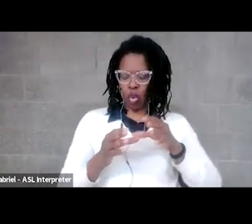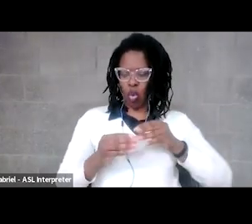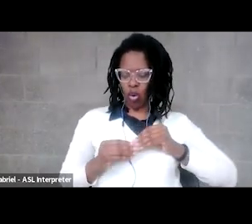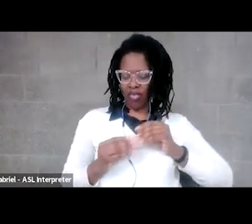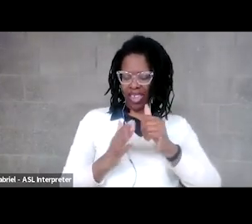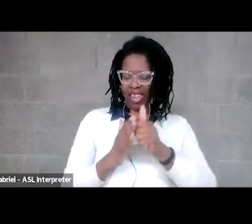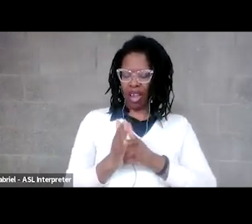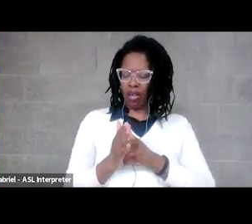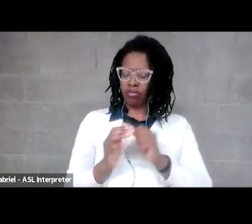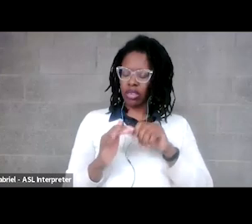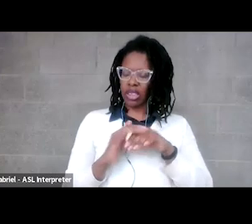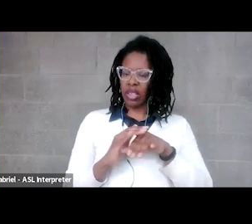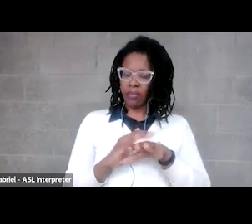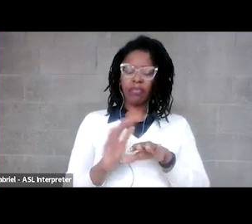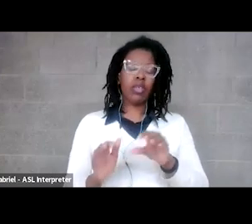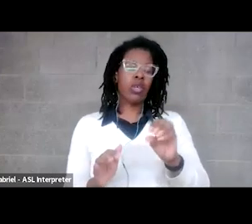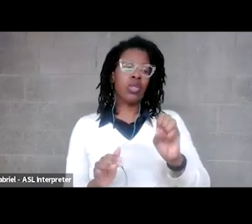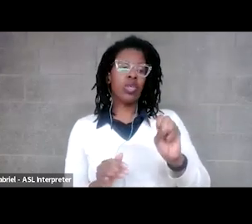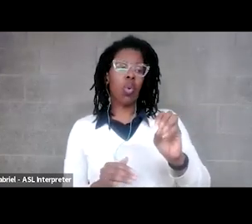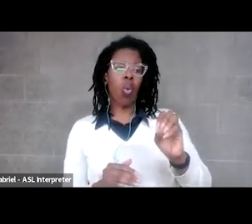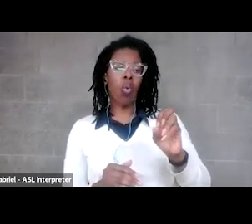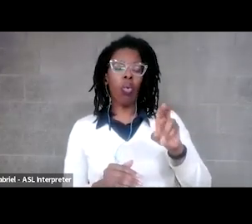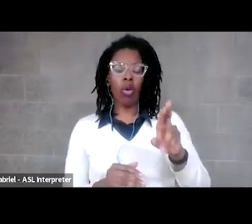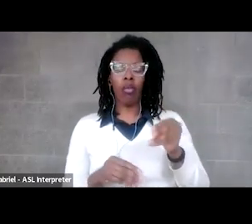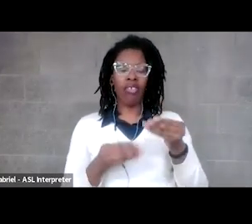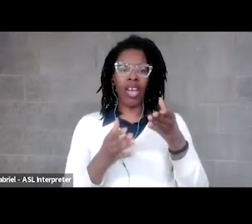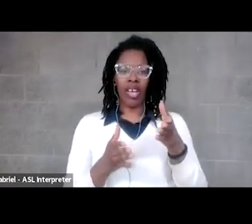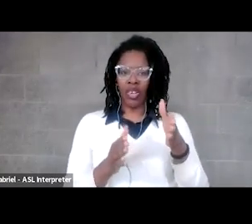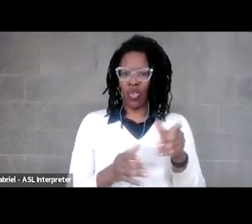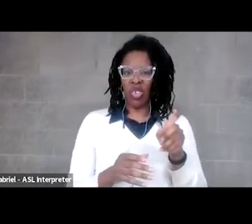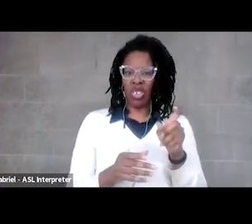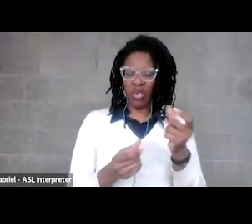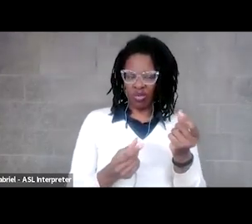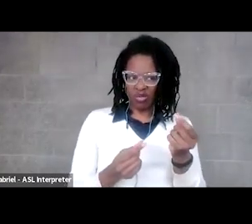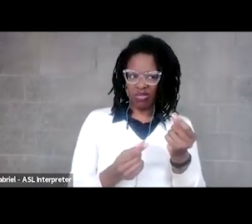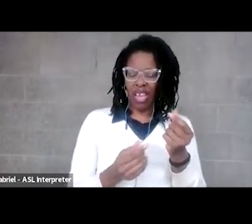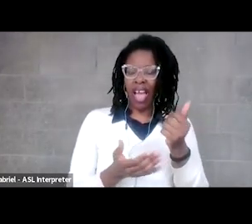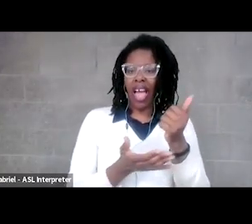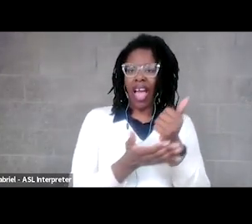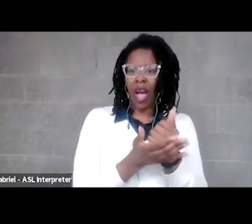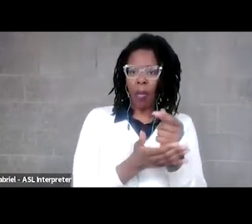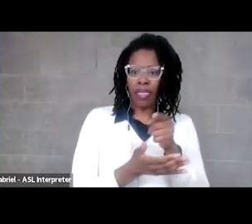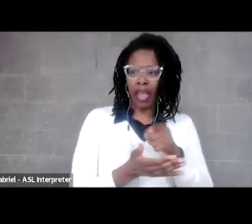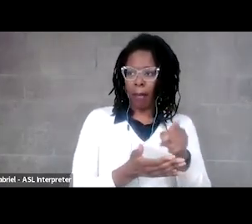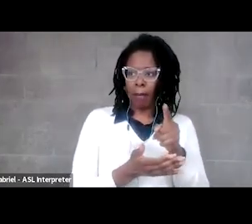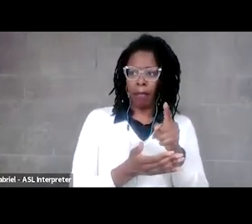Como representante o proveedor de SOAR, pueden ayudar a otros a crear su cuenta o ayudar a ingresar a la cuenta.